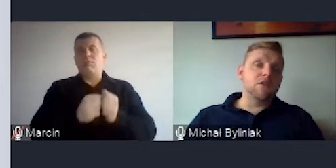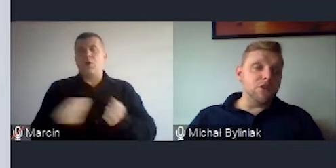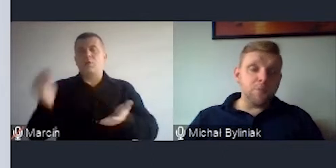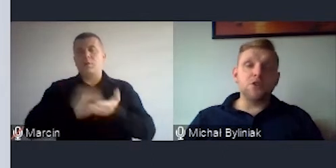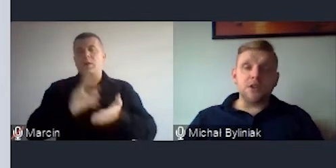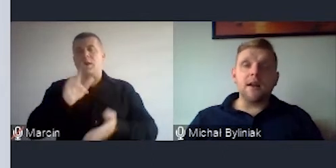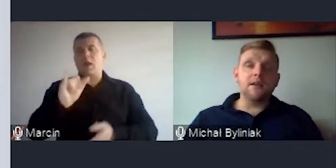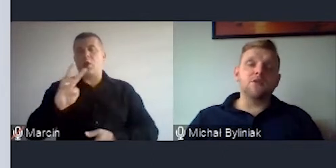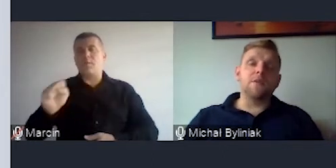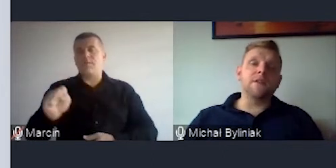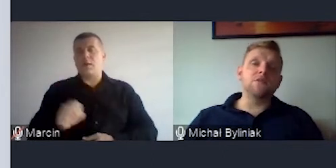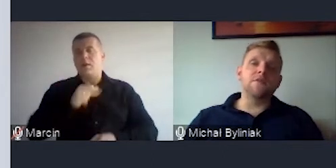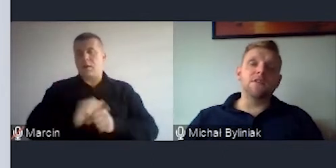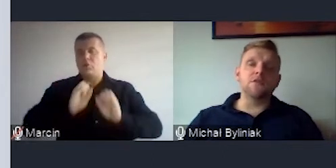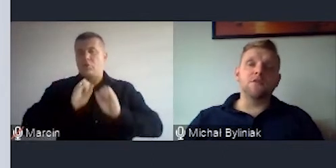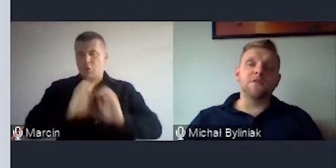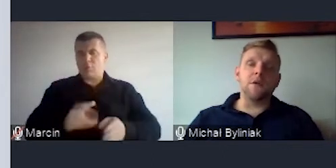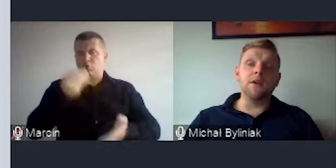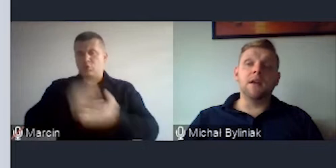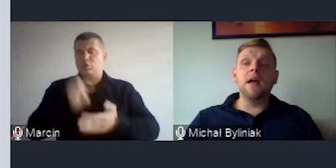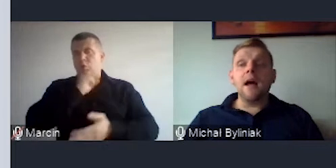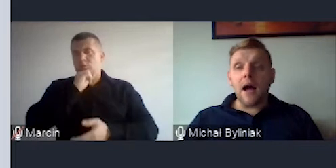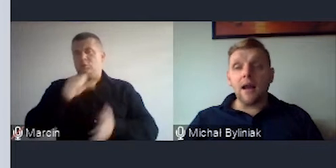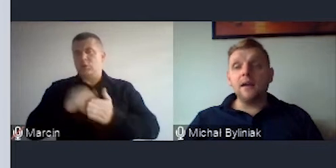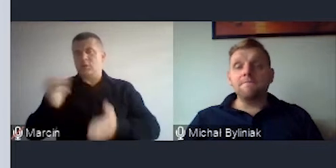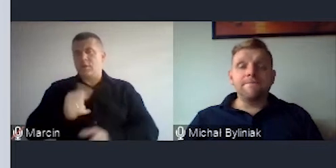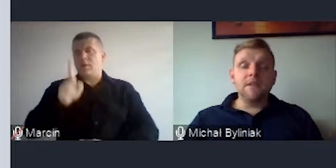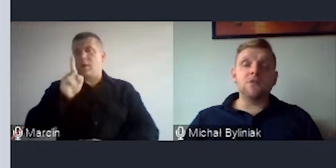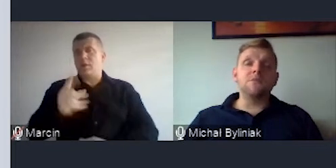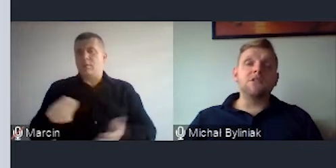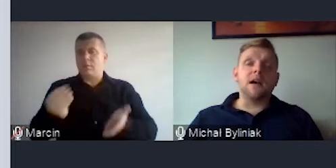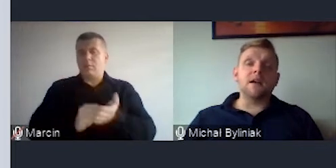Czyli dopuszczalne jest kupowanie używanych środków trwałych, ale nie może być tak,